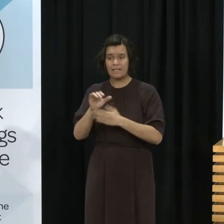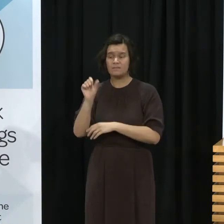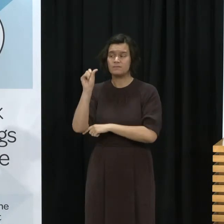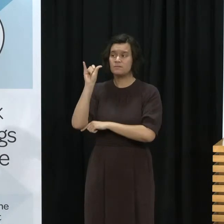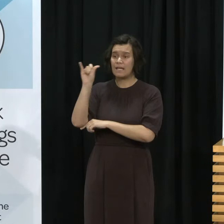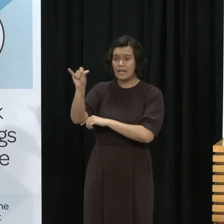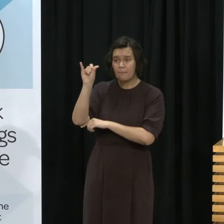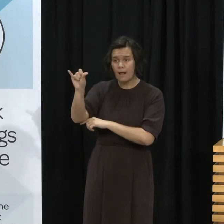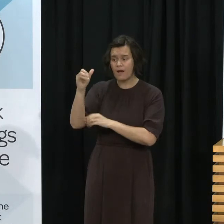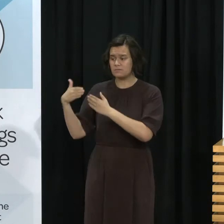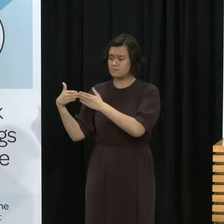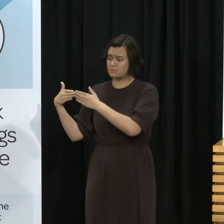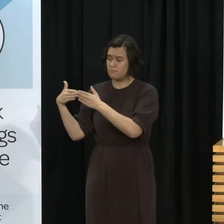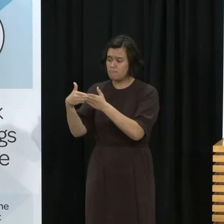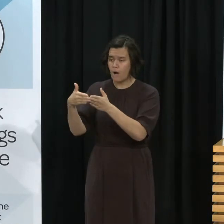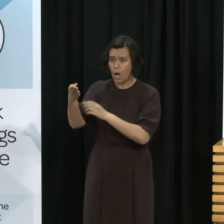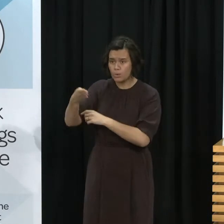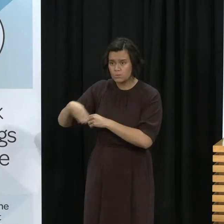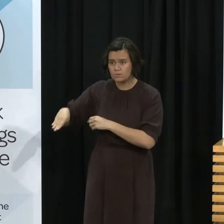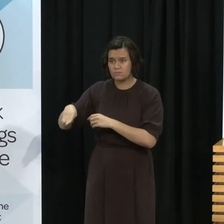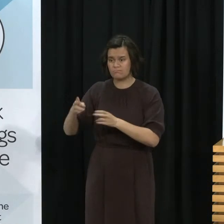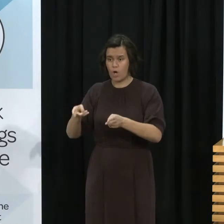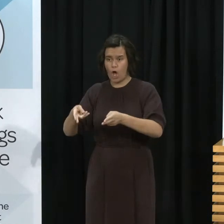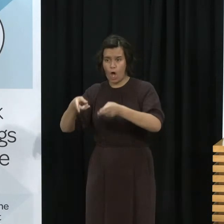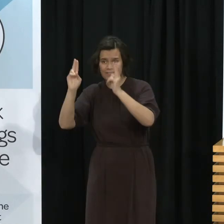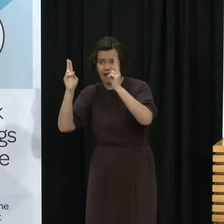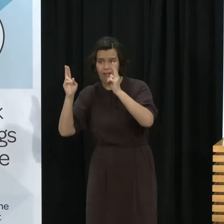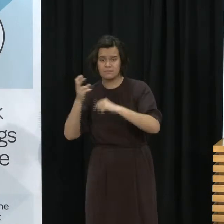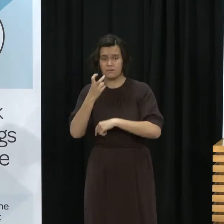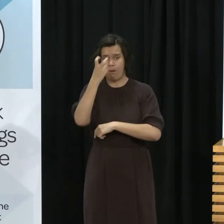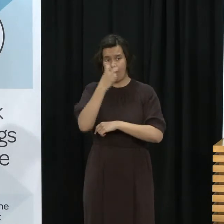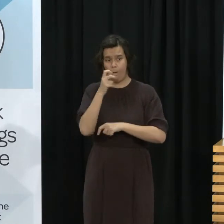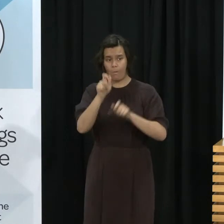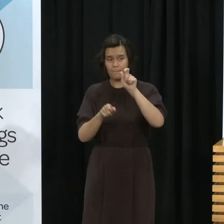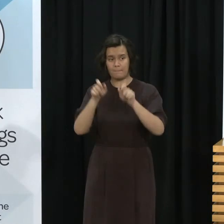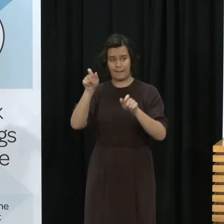whakaputa i te werohanga. I te